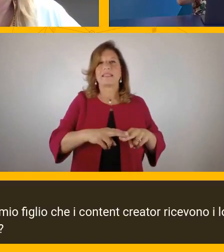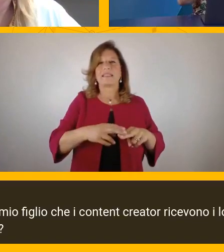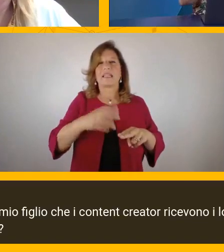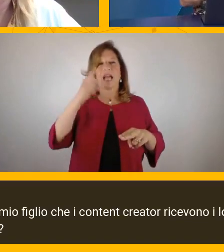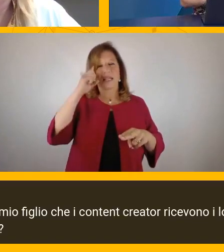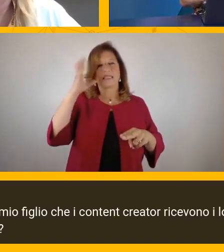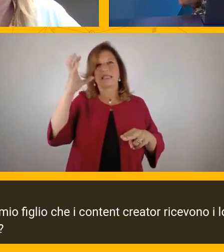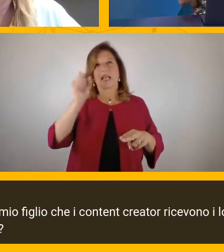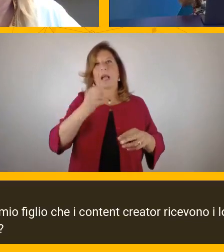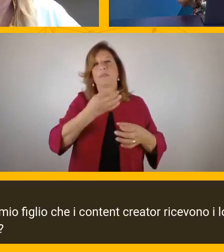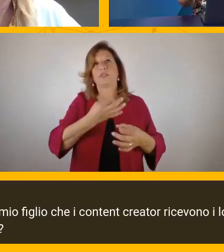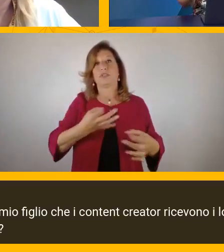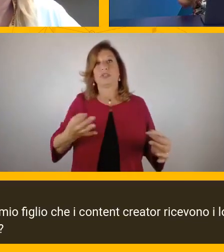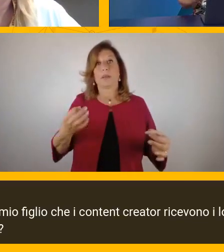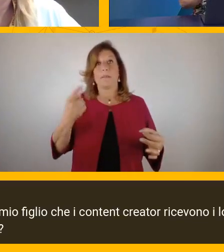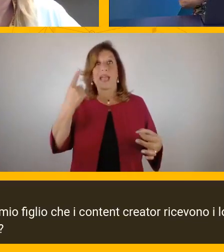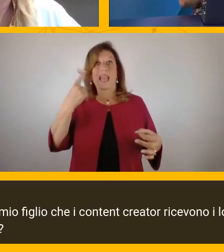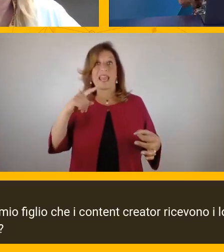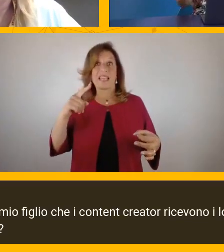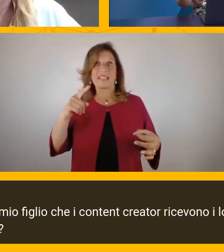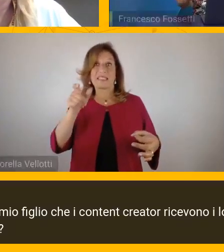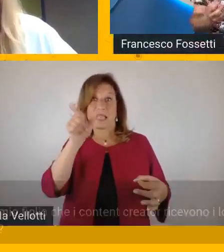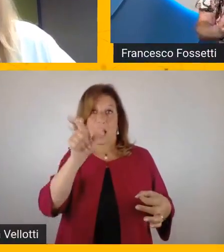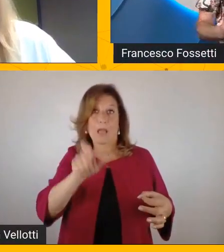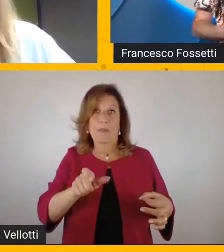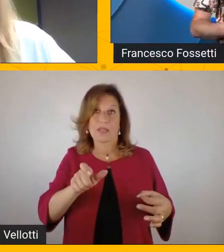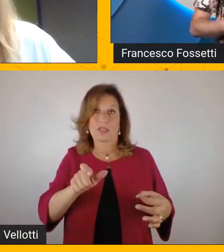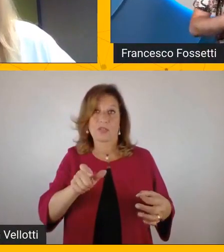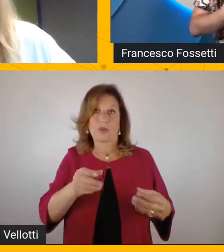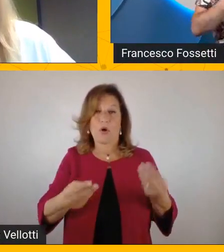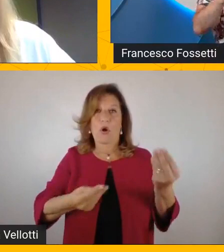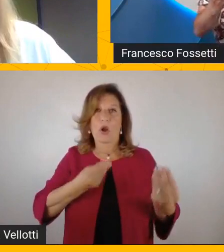bene impressa sul contenuto se un fa una